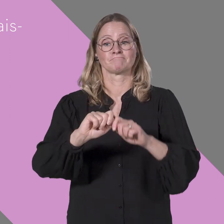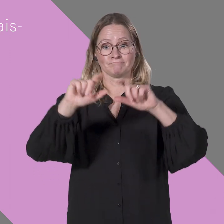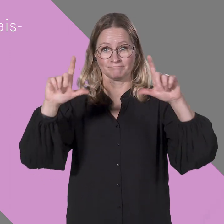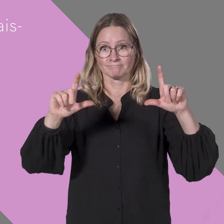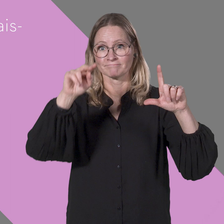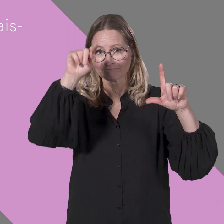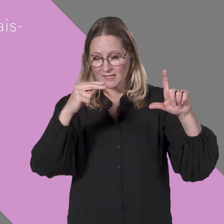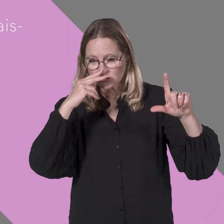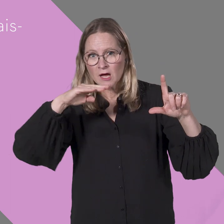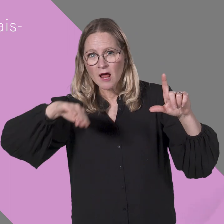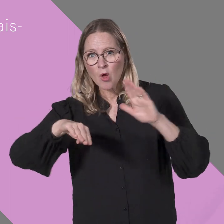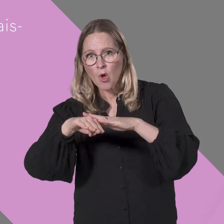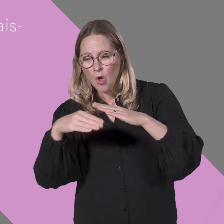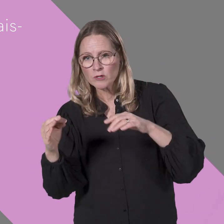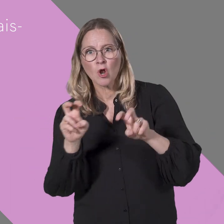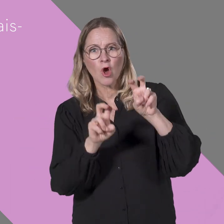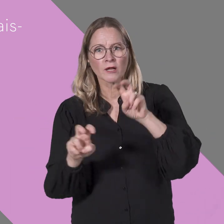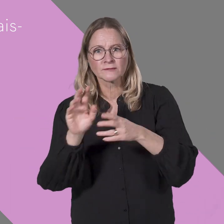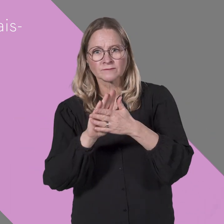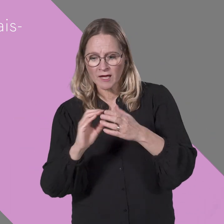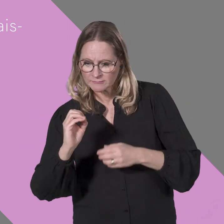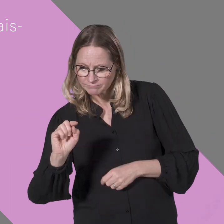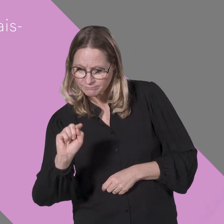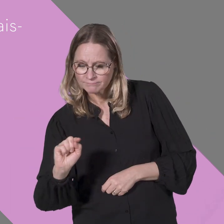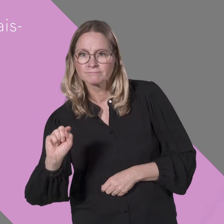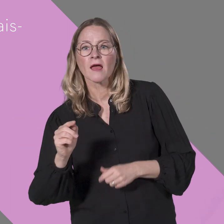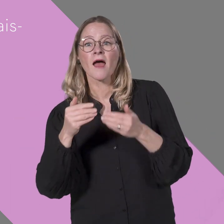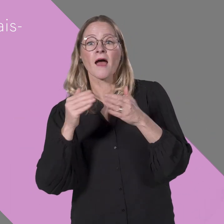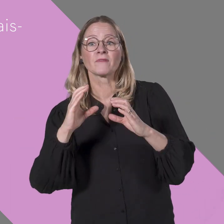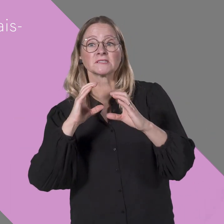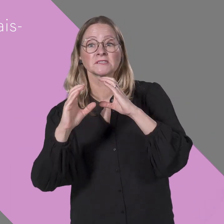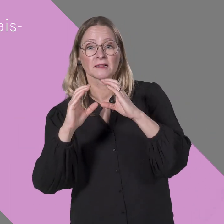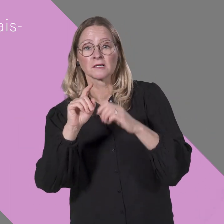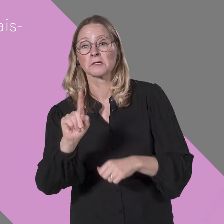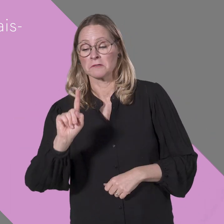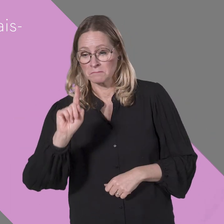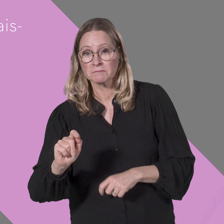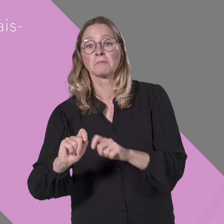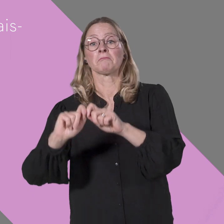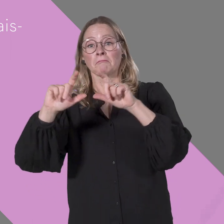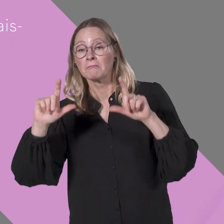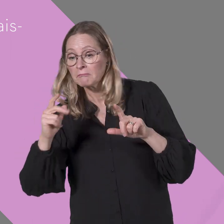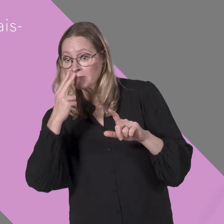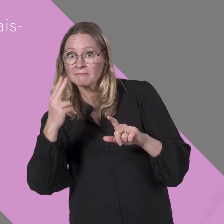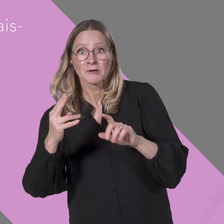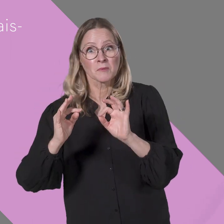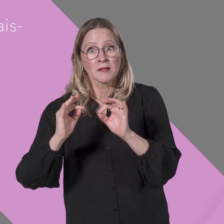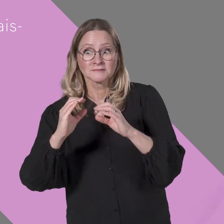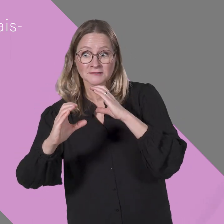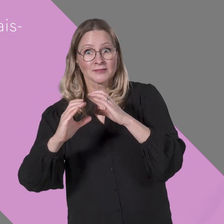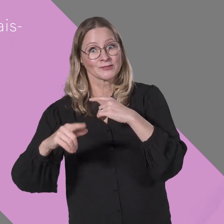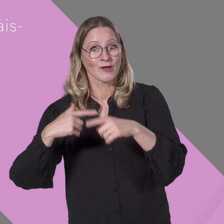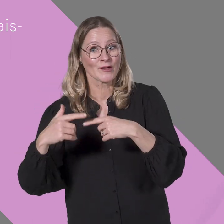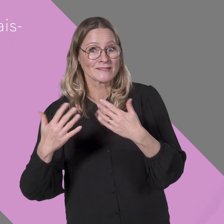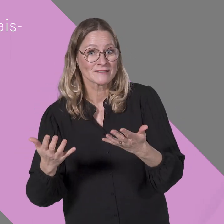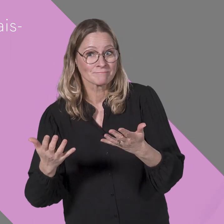etsi sivun oikeasta laidasta oranssi ”Avaa chat”-nappi ja testaa, miten chatti toimii!